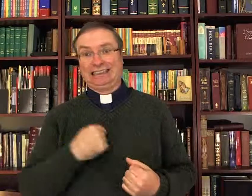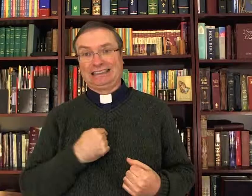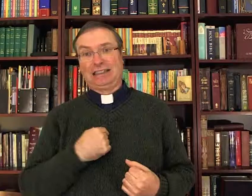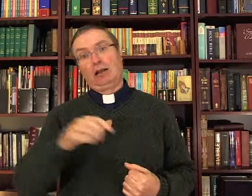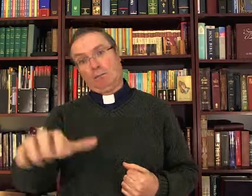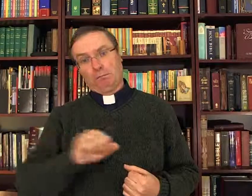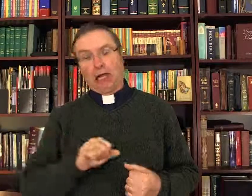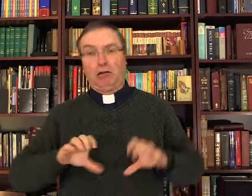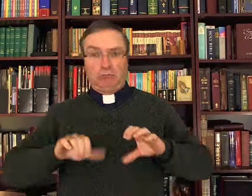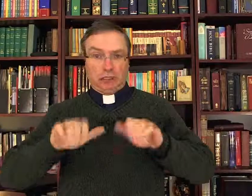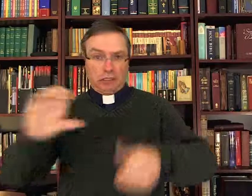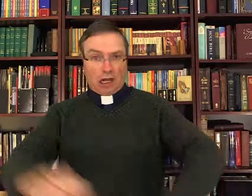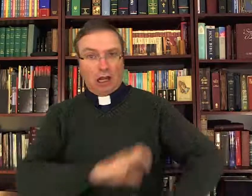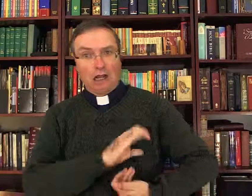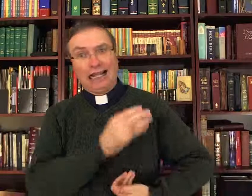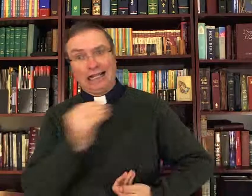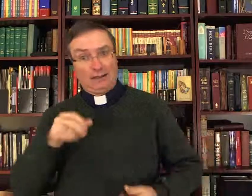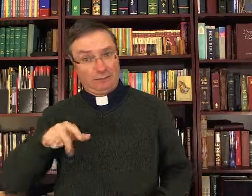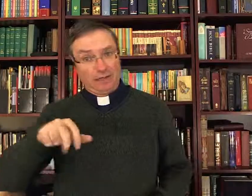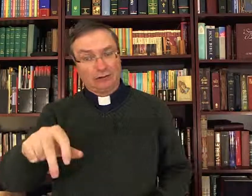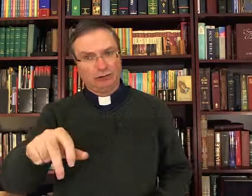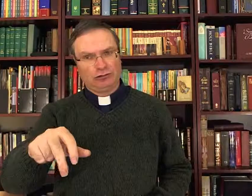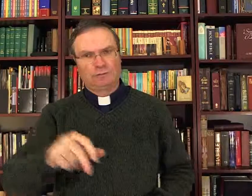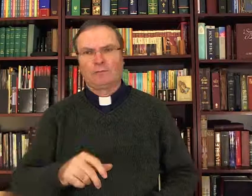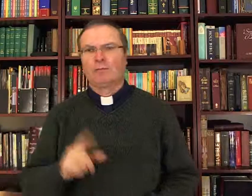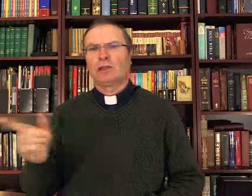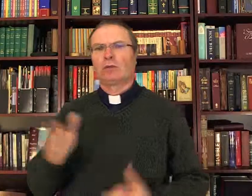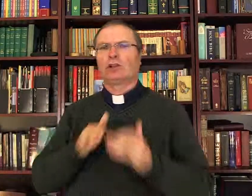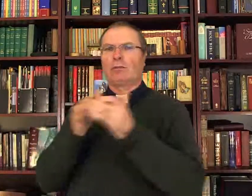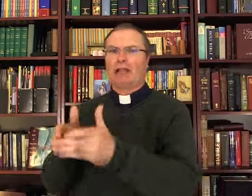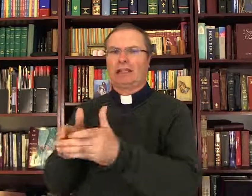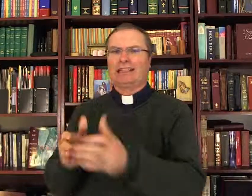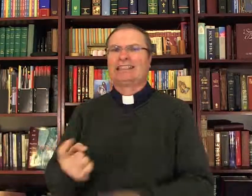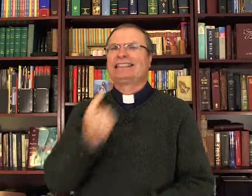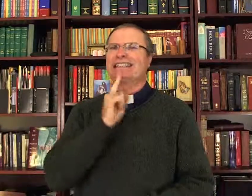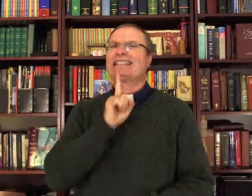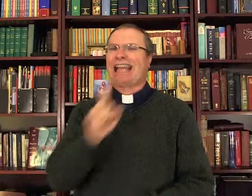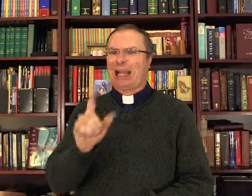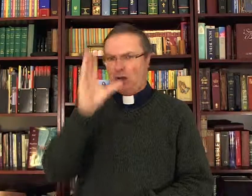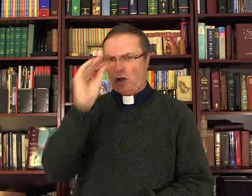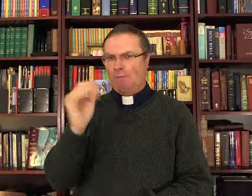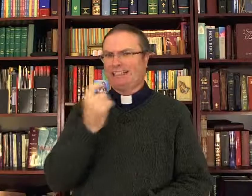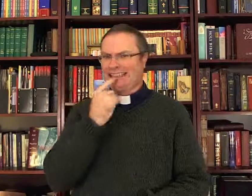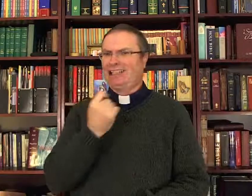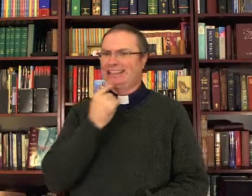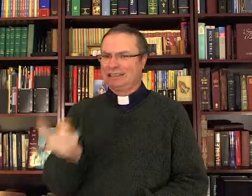'Prends ton brancard et marche.'» Ils lui demandèrent: «Qui est l'homme qui t'a dit: